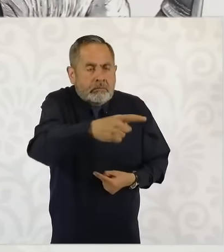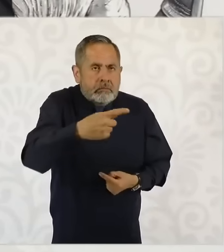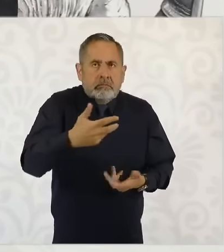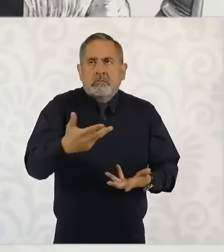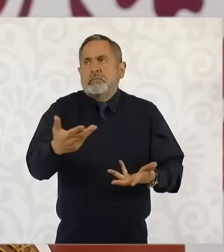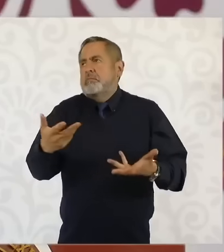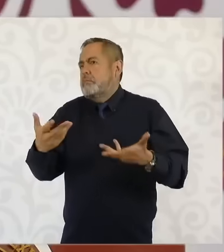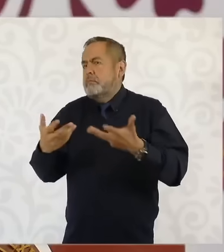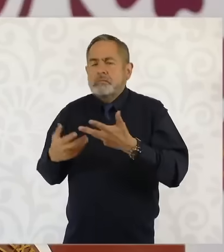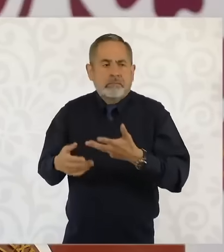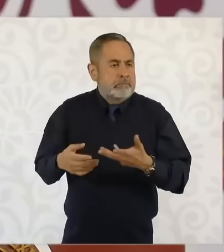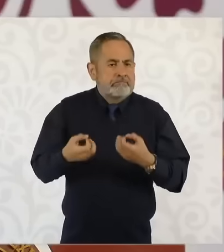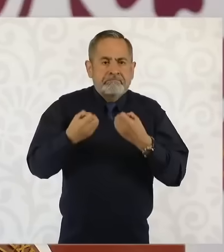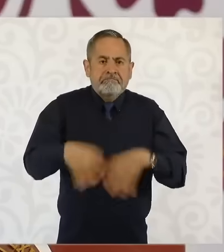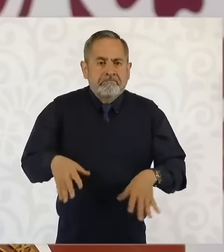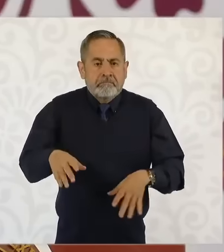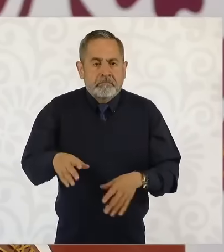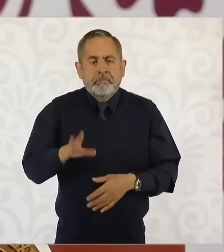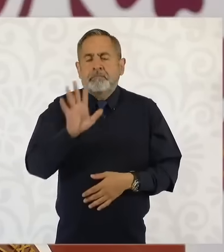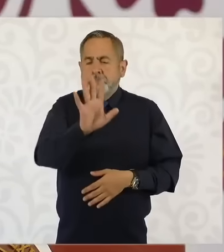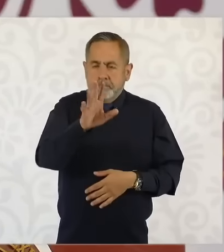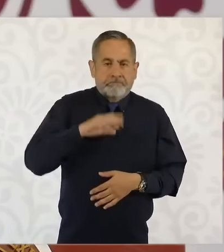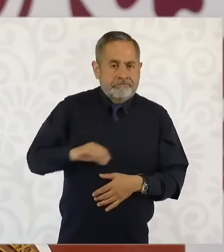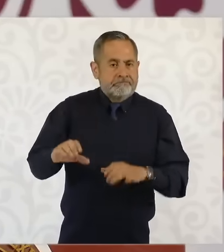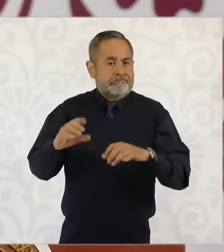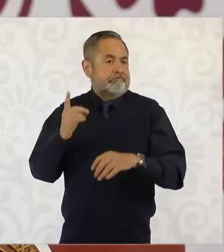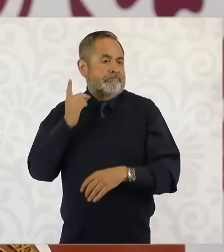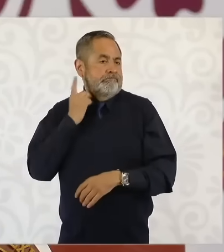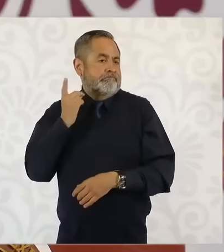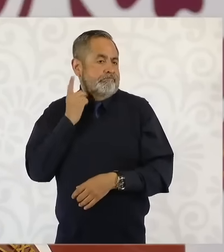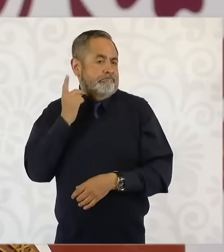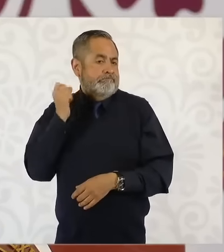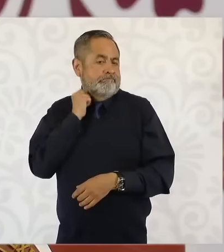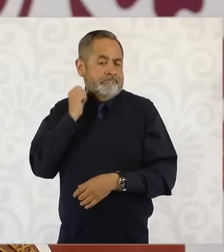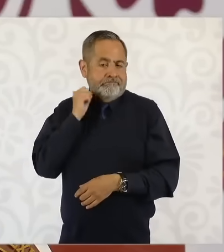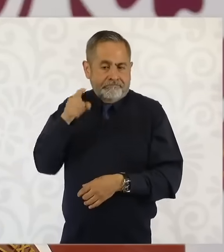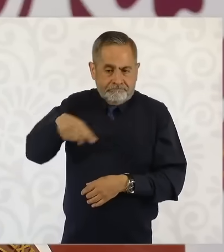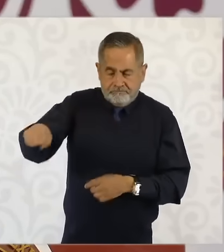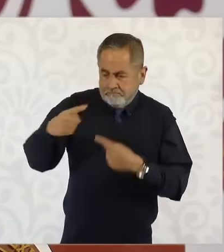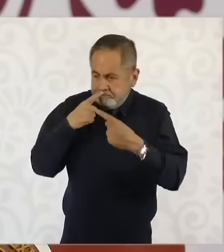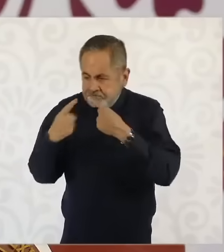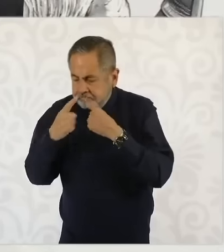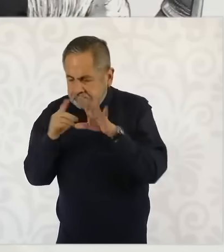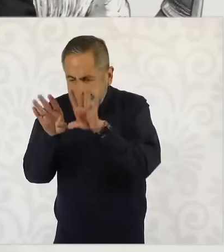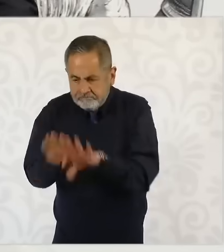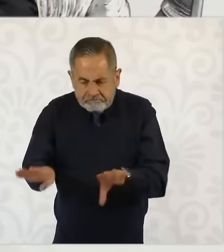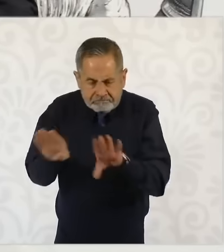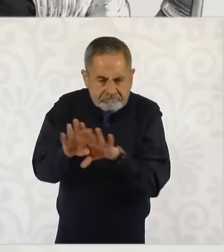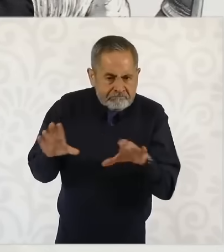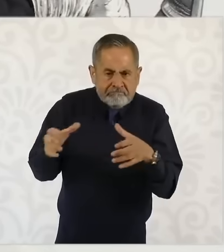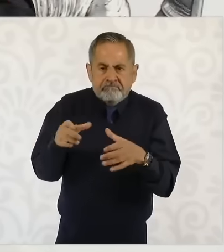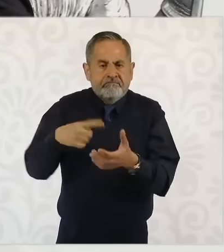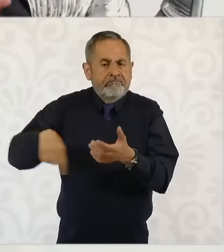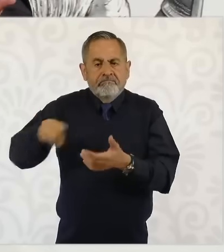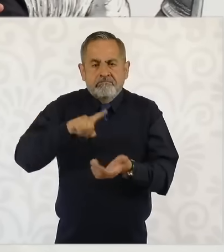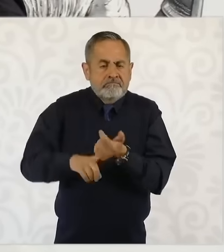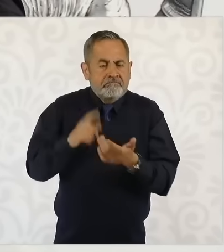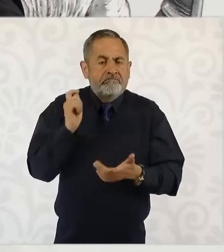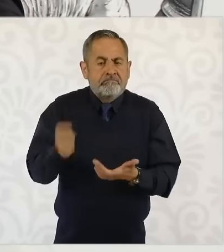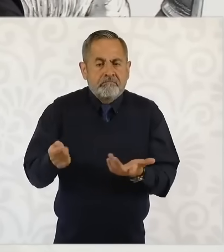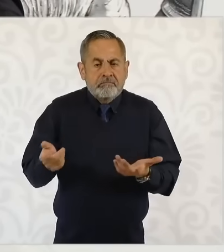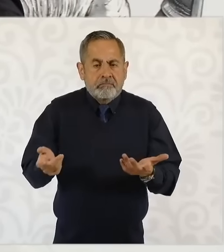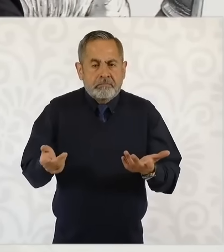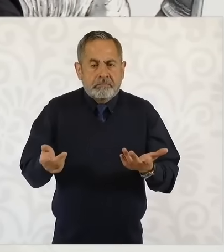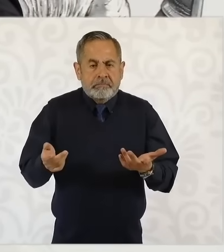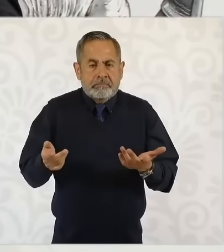venido discutiendo en el Congreso y también en el gobierno es pues que nos dispongamos a